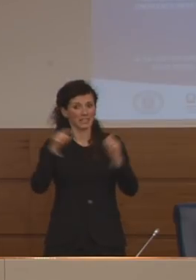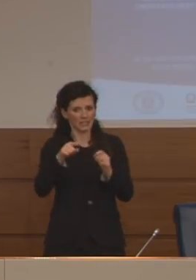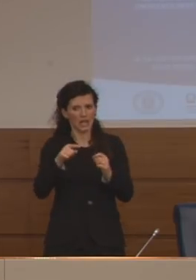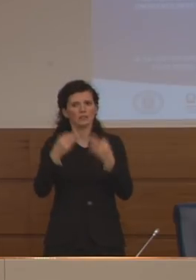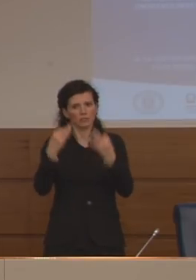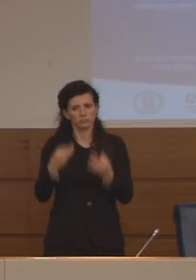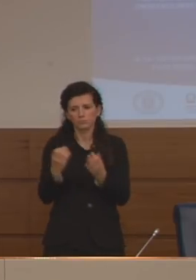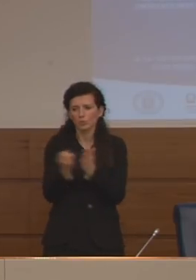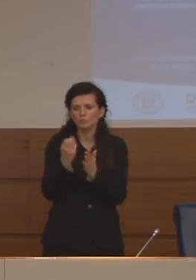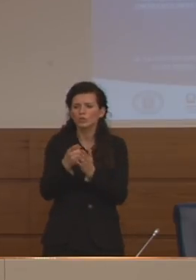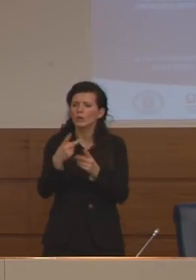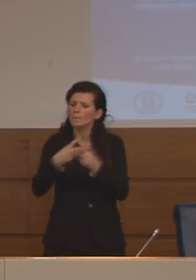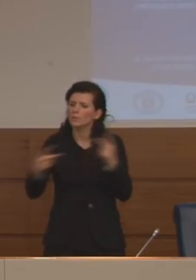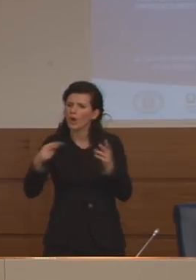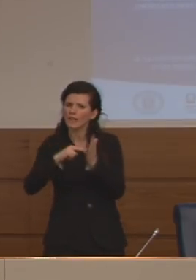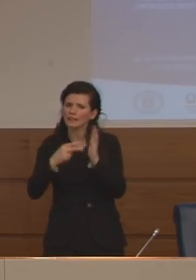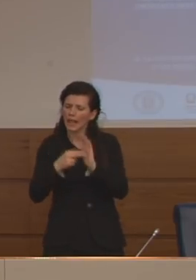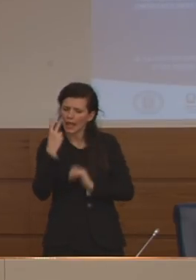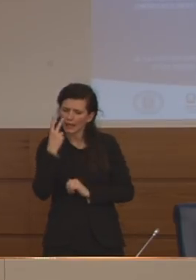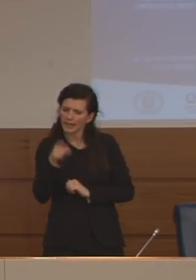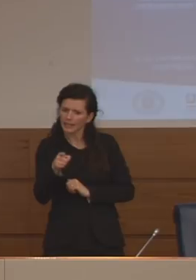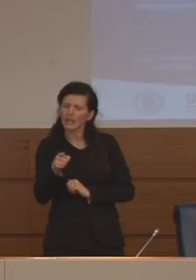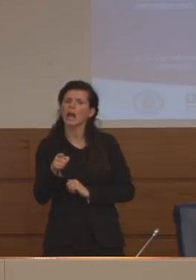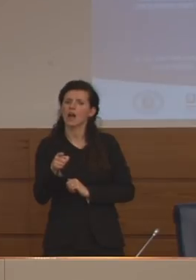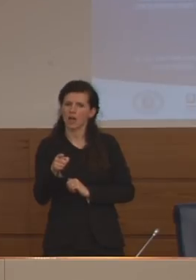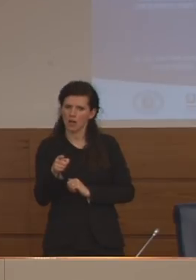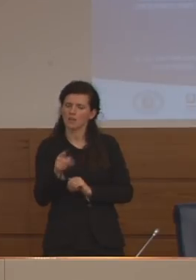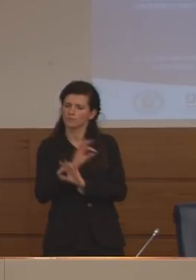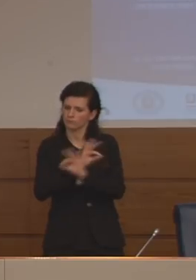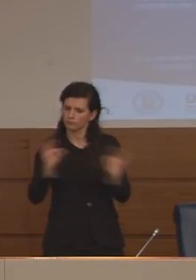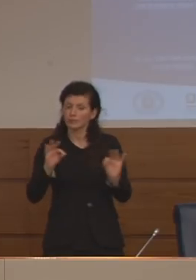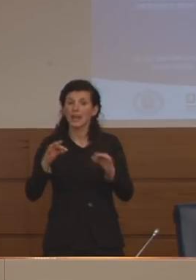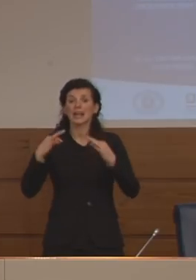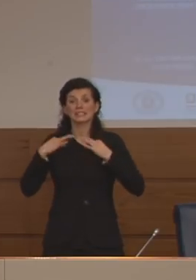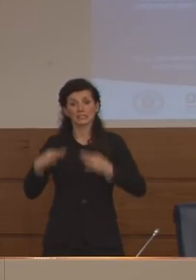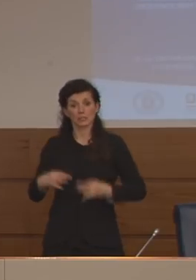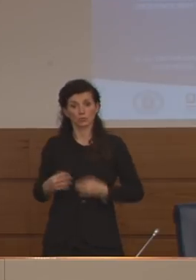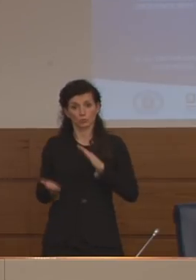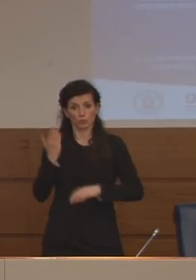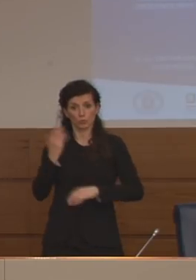immediatamente l'Istituto provvede ad autorizzare oltre alla produzione anche